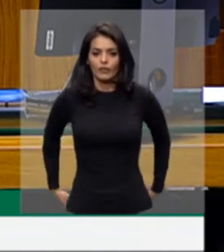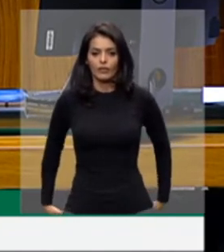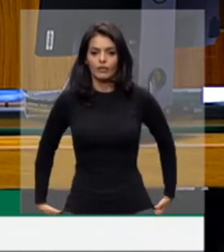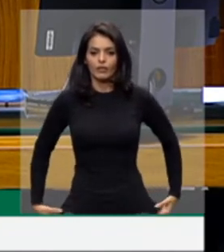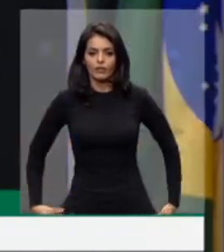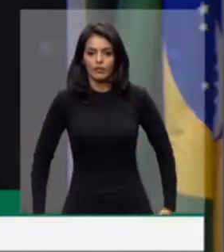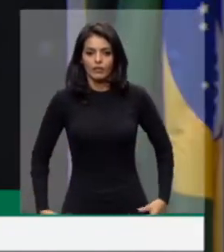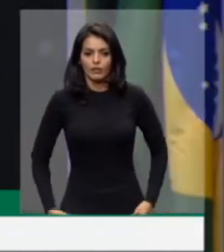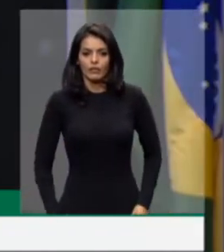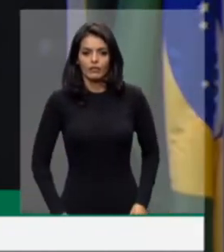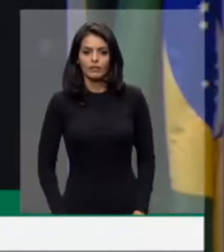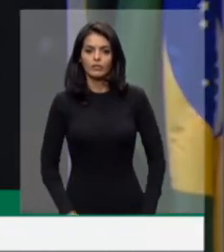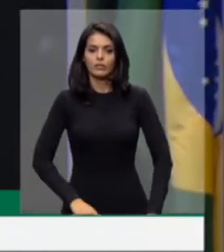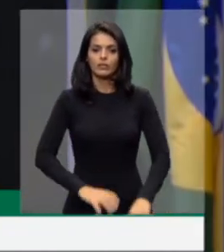QUE A GENTE POSSA IMPEDIR . -- SENHOR PRESIDENTE, EU